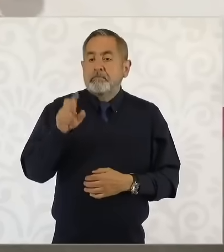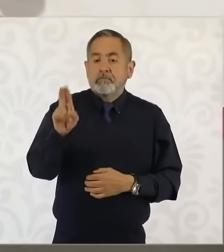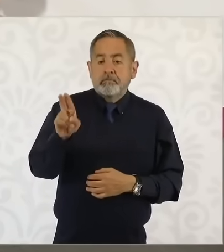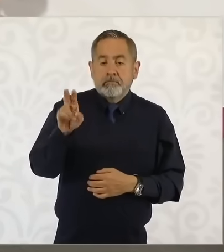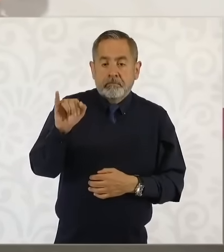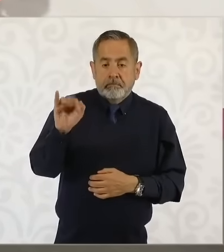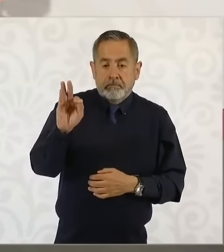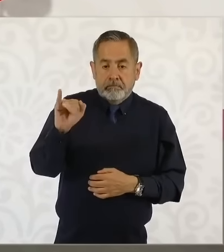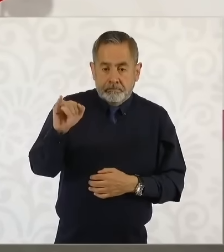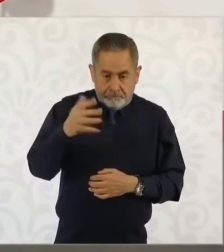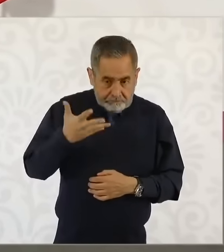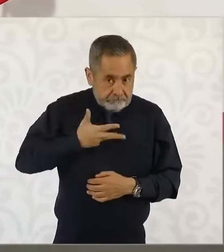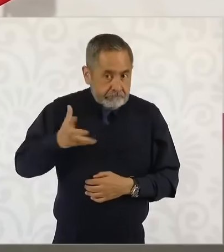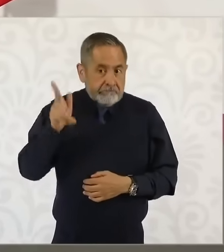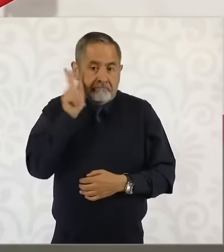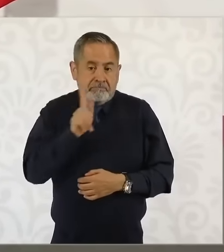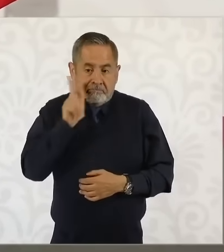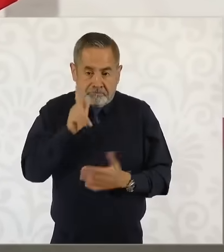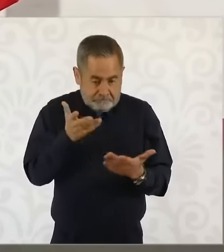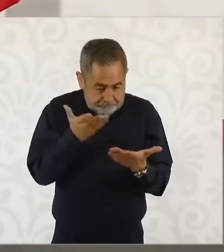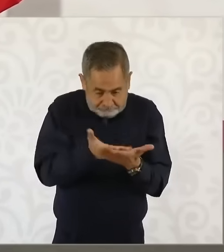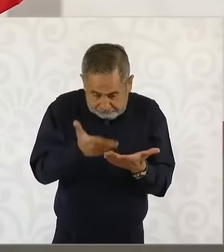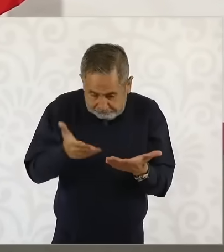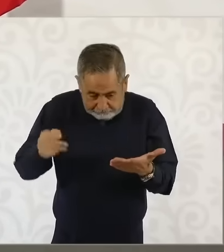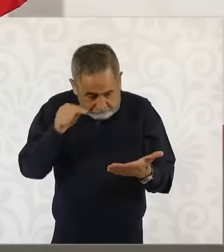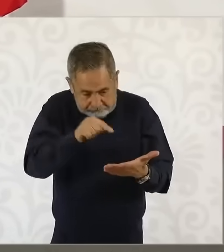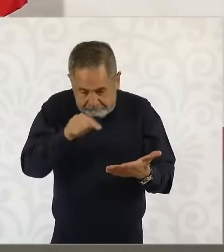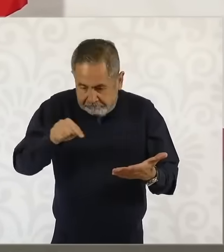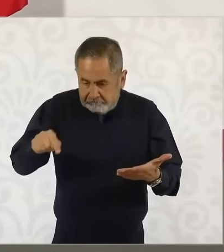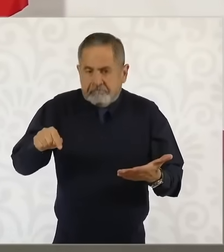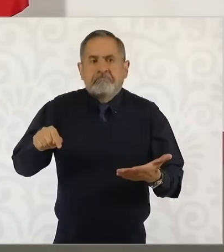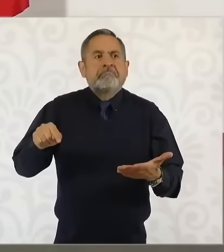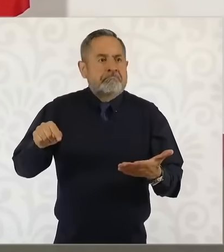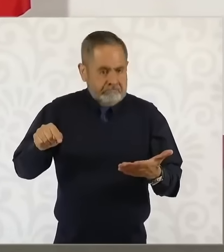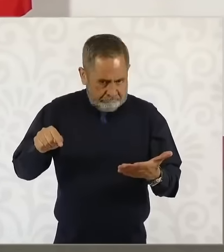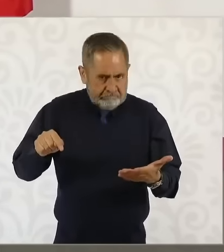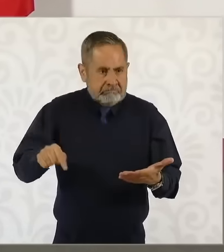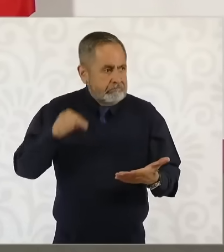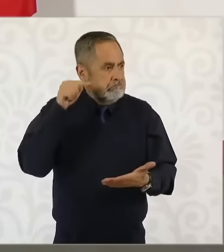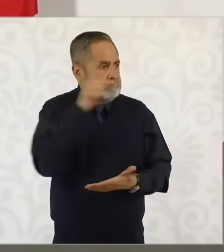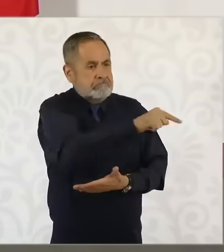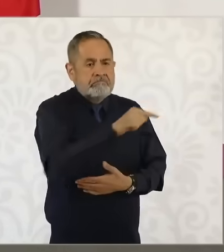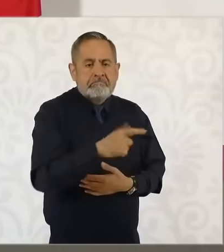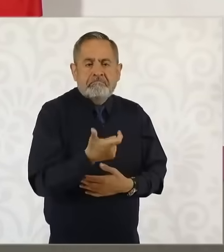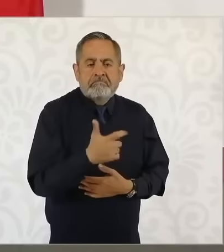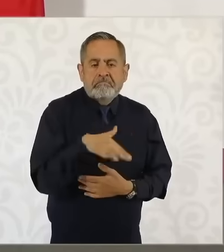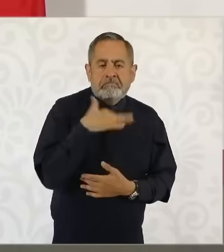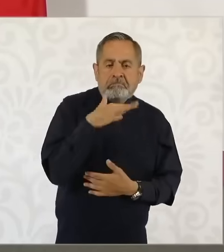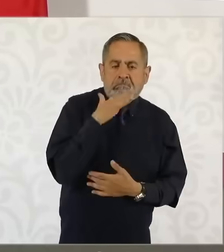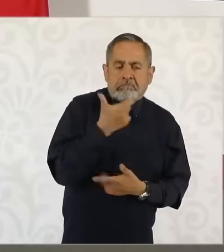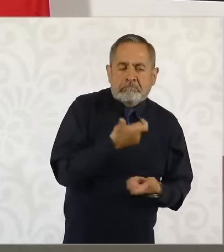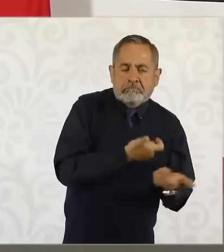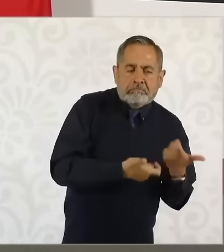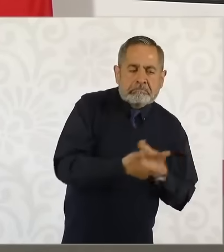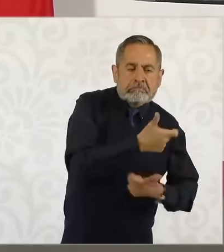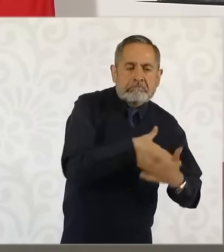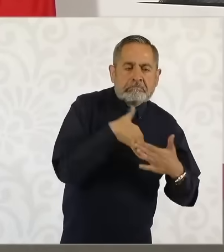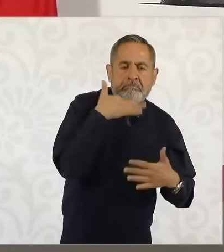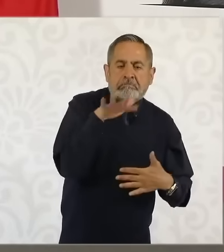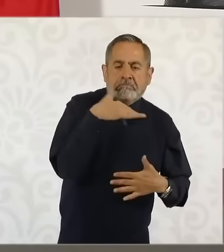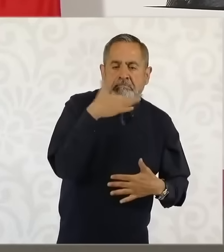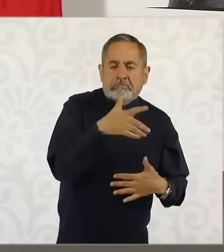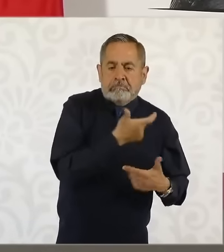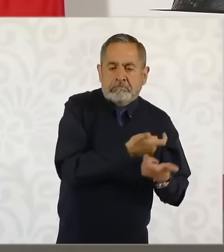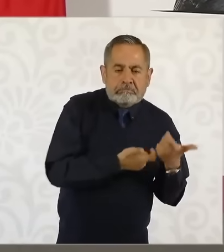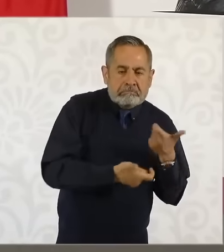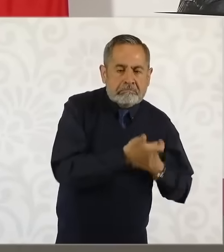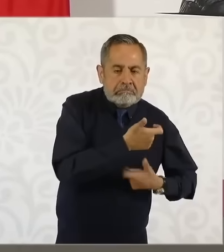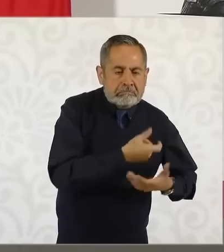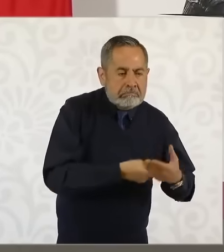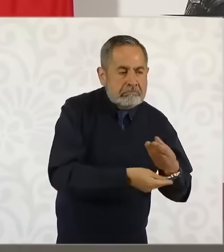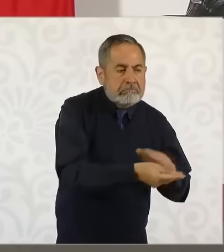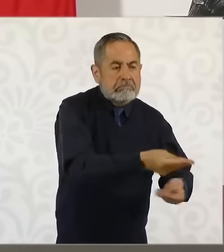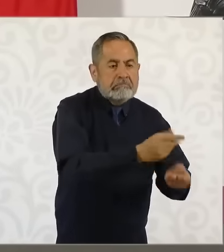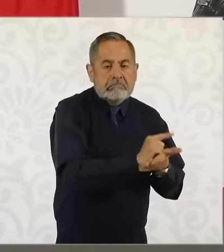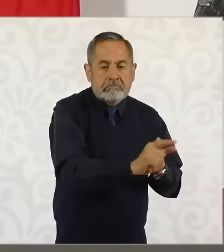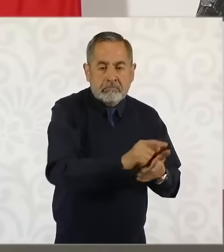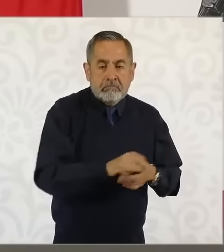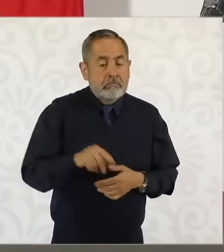Financiera de mala utilización de recursos de lavado de dinero lo que hace la WIFA es congelar